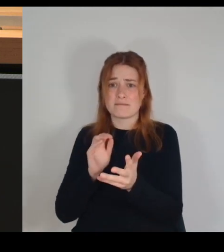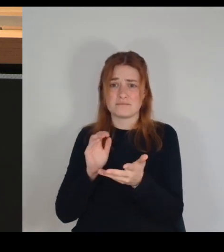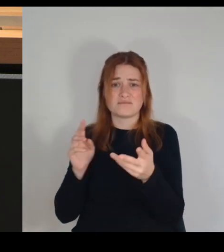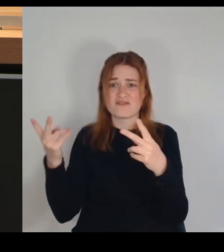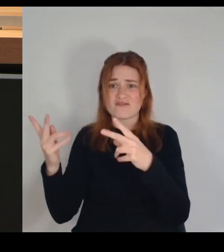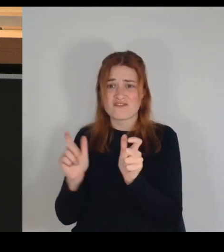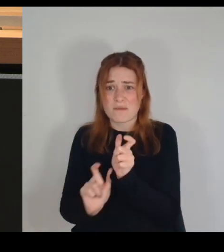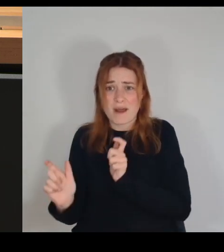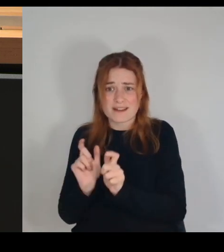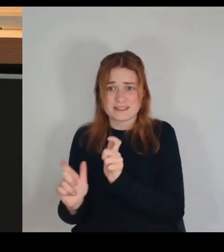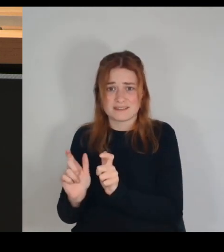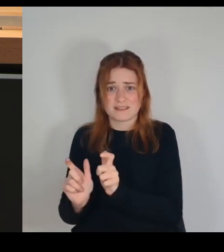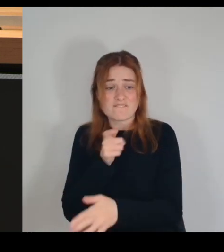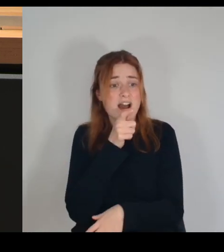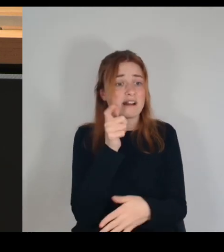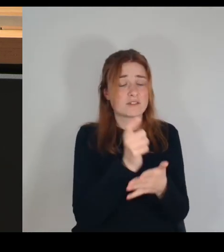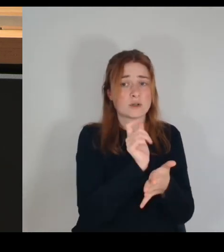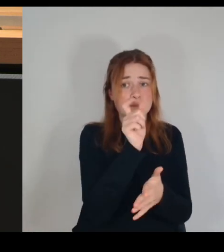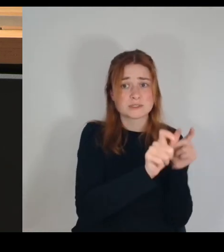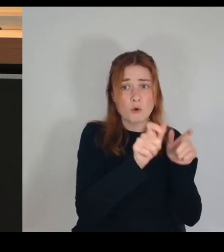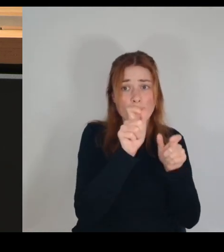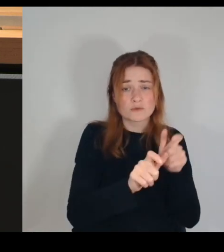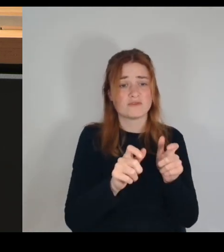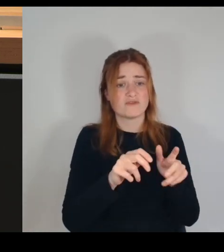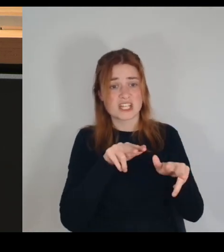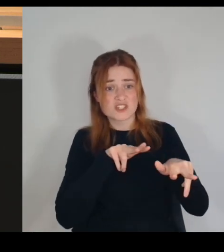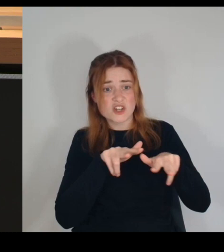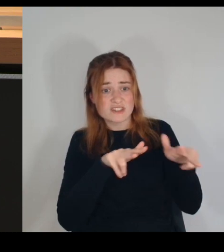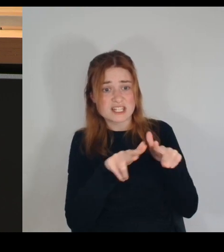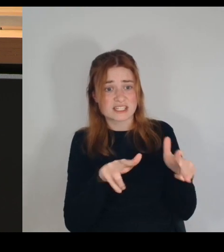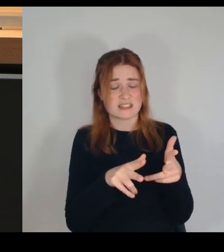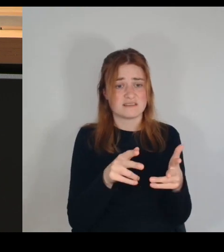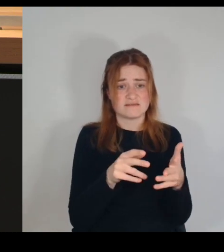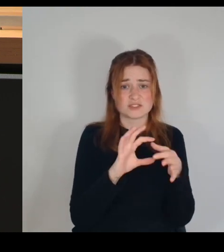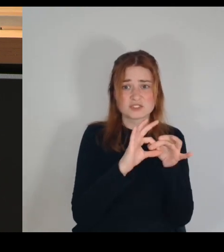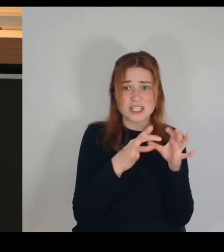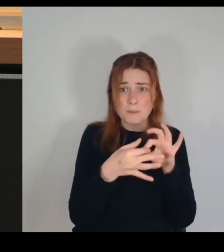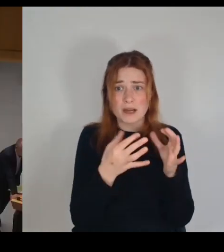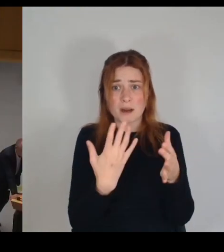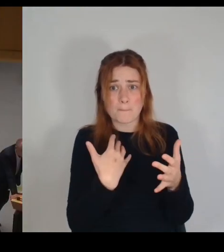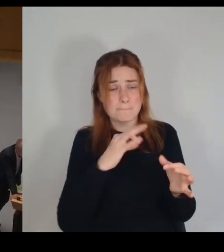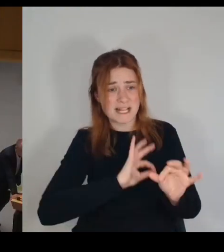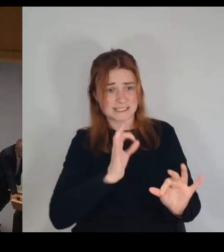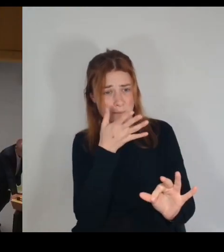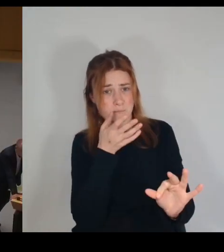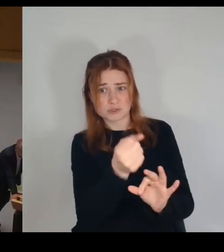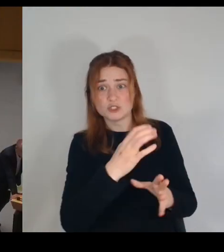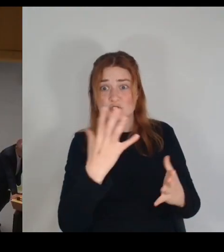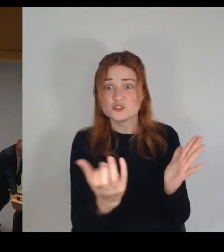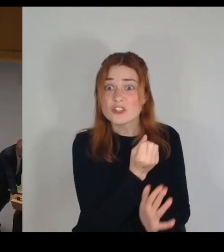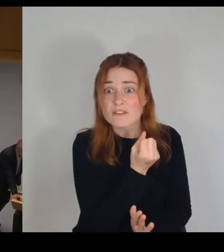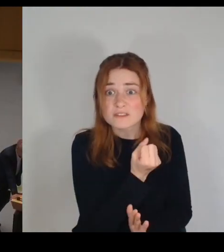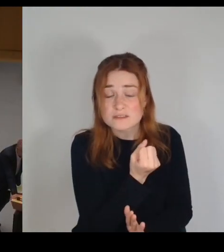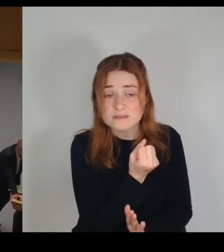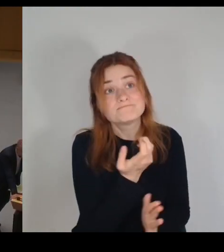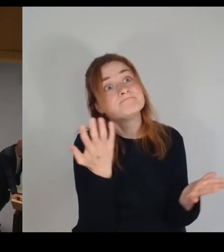zu verstehen oder anzuwenden. Mit den ökonomischen Gesetzen ist es wie mit den Naturgesetzen, verehrte Linke, man